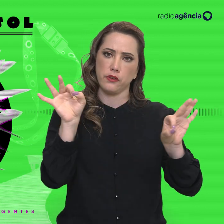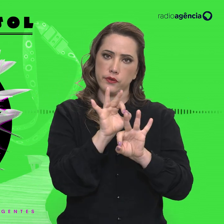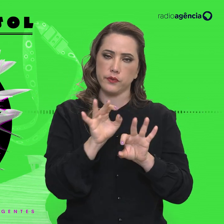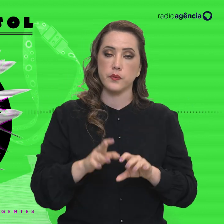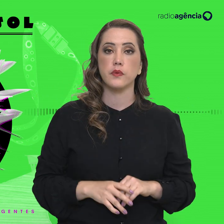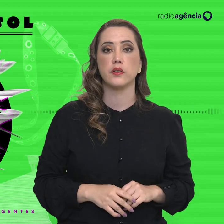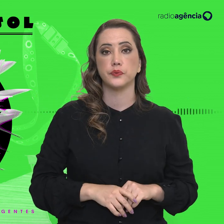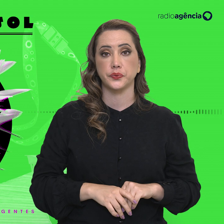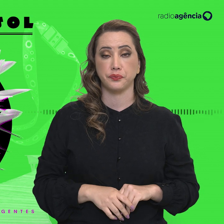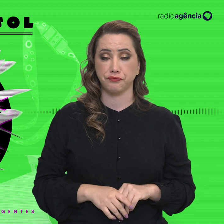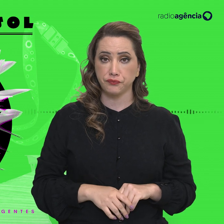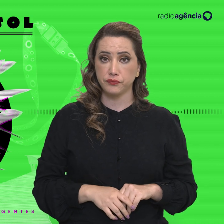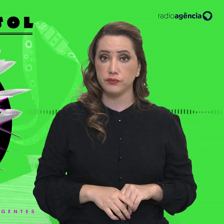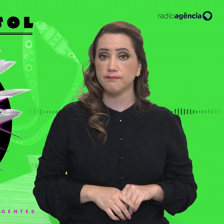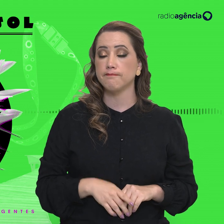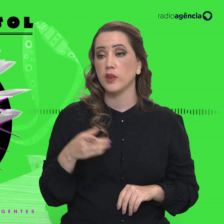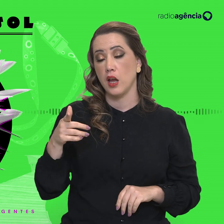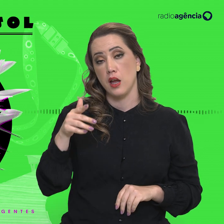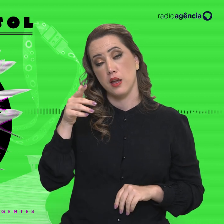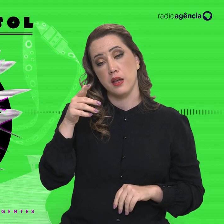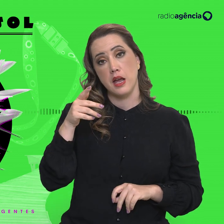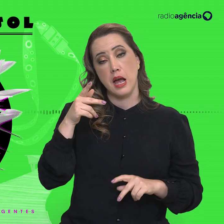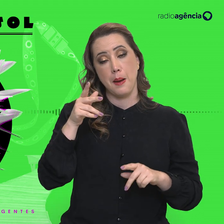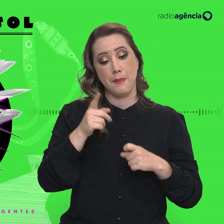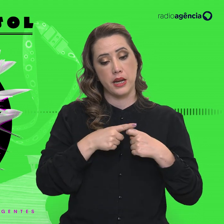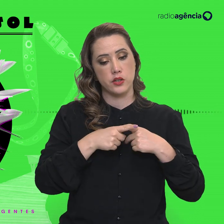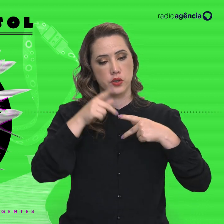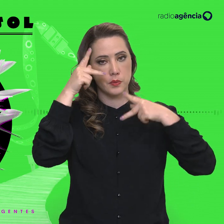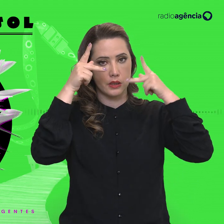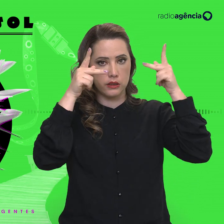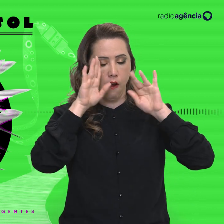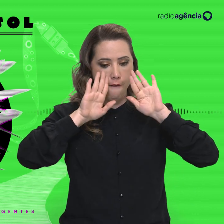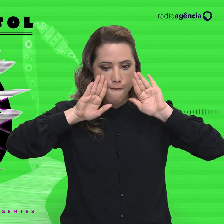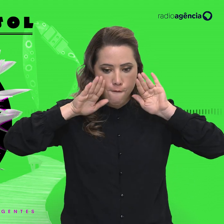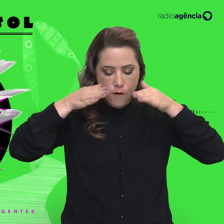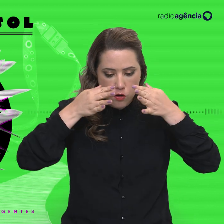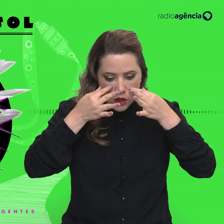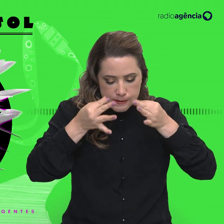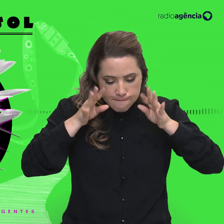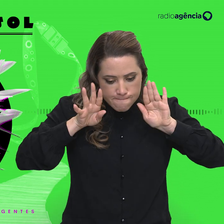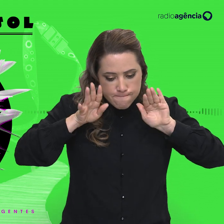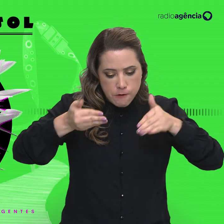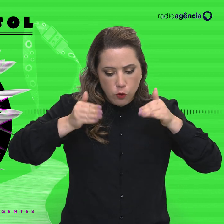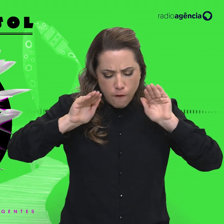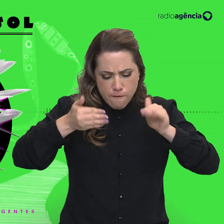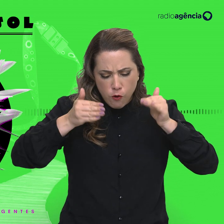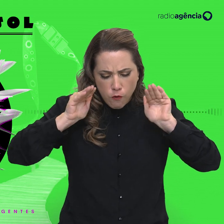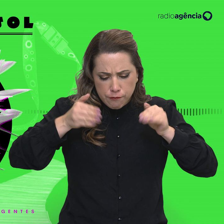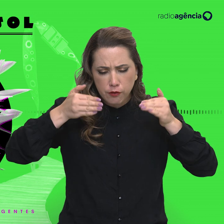[Marizete] A psiquiatra Ana Rosa entra de cabeça no seu hiperfoco, mesmo com os efeitos colaterais de tanta dedicação.